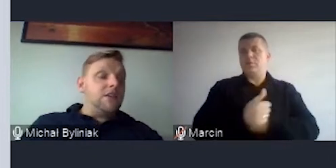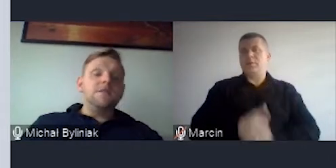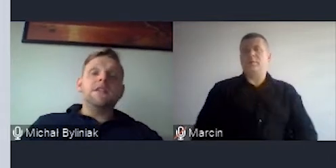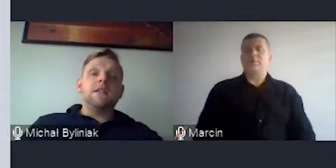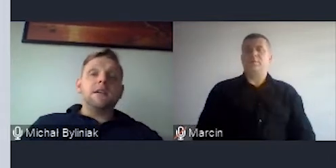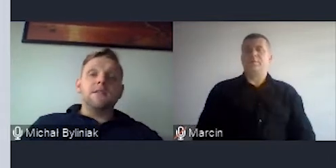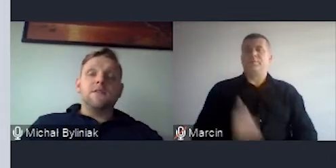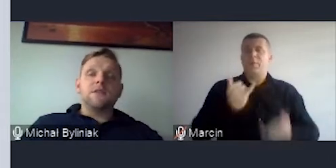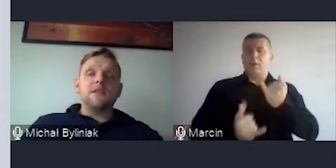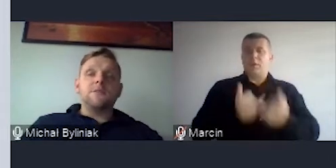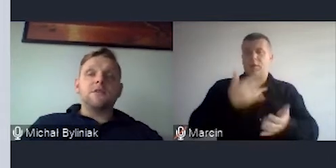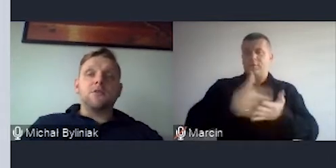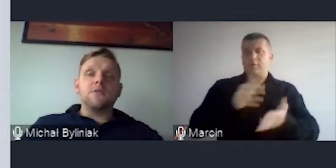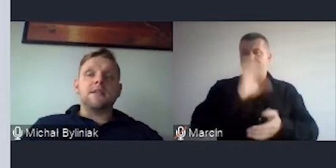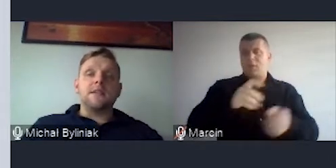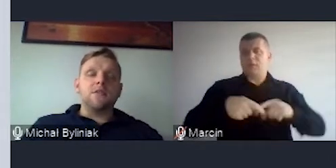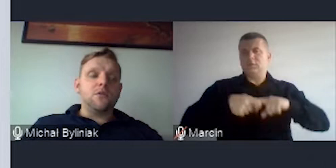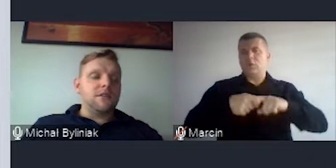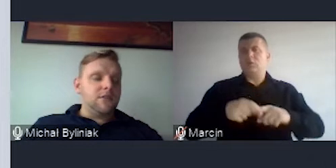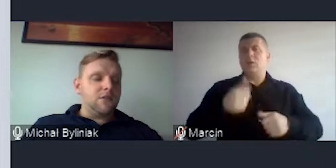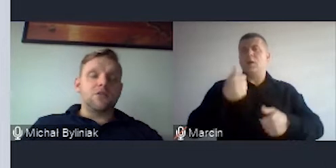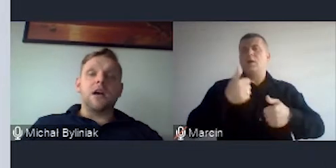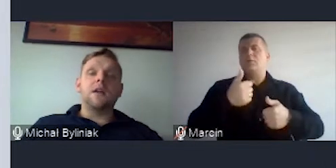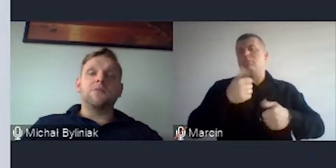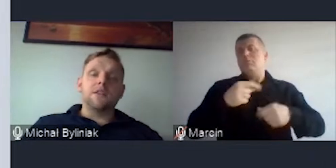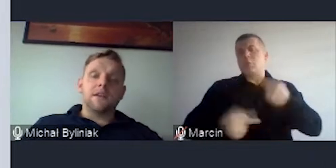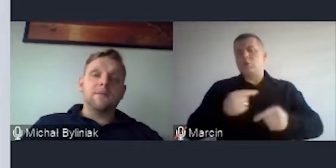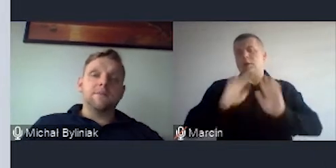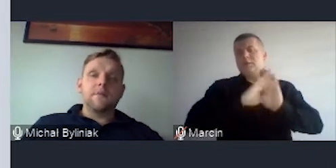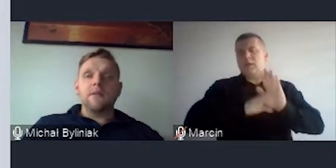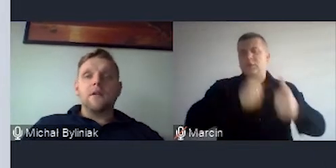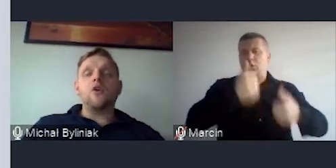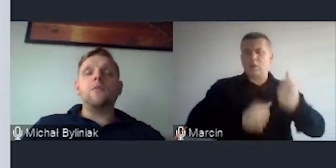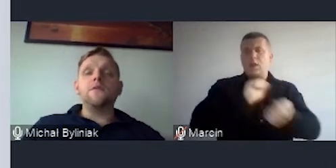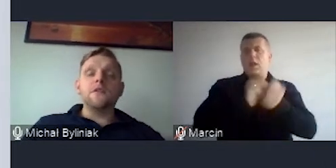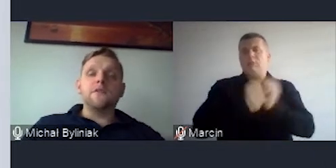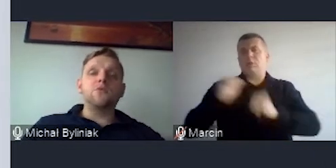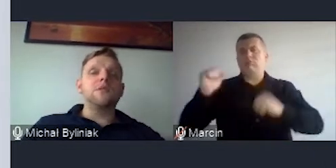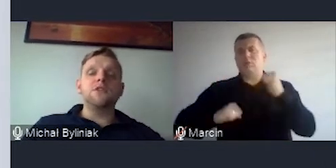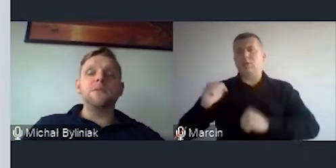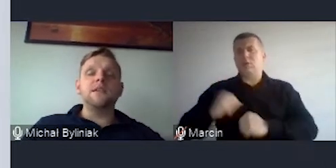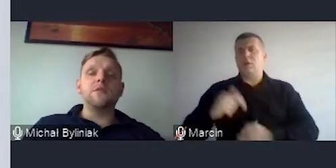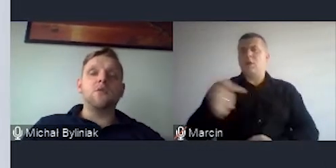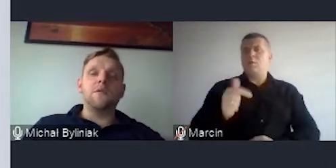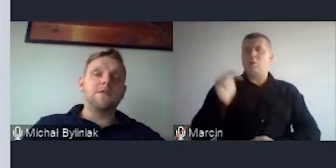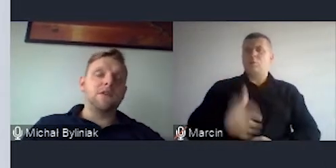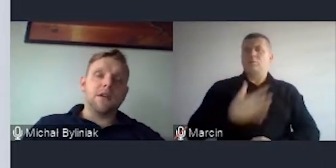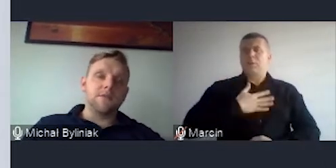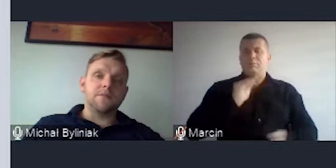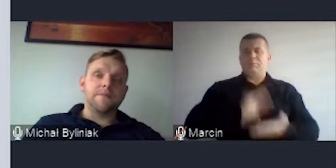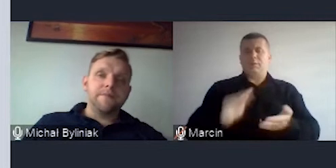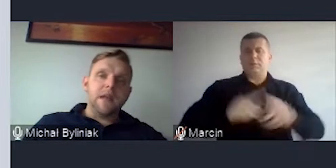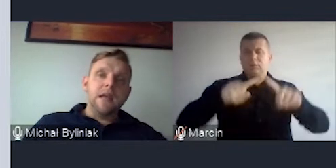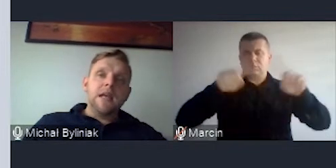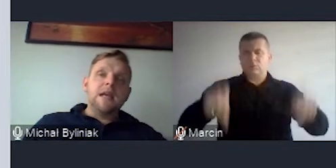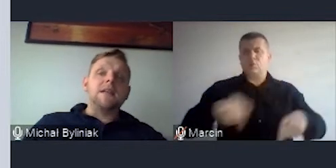Jeśli wydatek jest związany z procedurą zasady konkurencyjności, albo przetargiem, obowiązkowo muszę mieć pisemną umowę z wykonawcą.